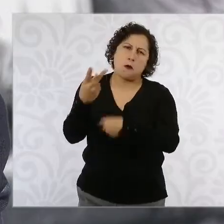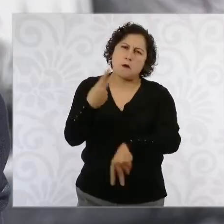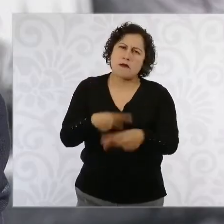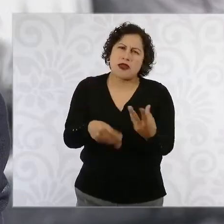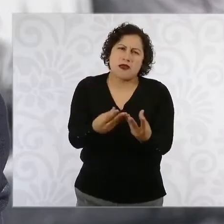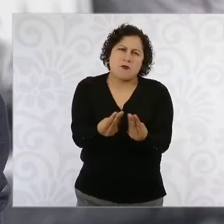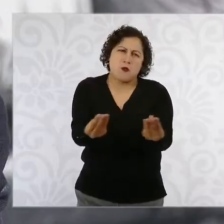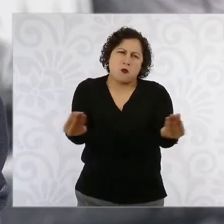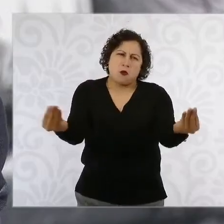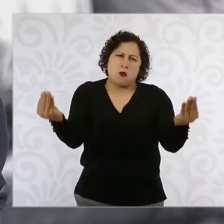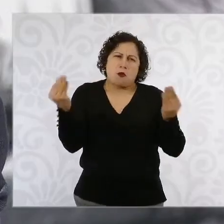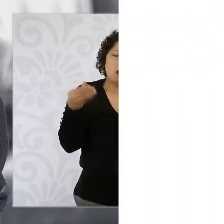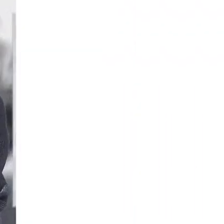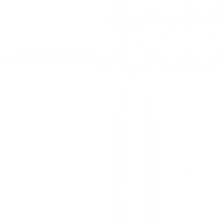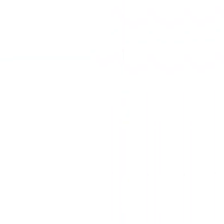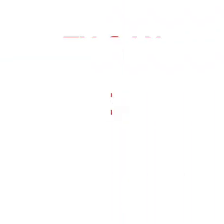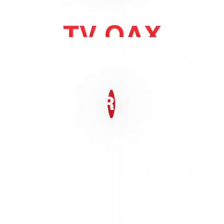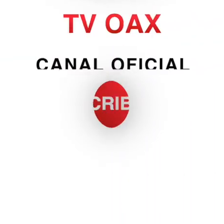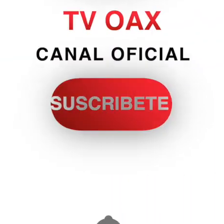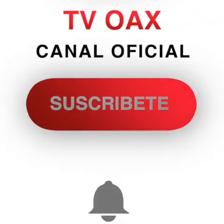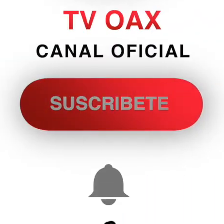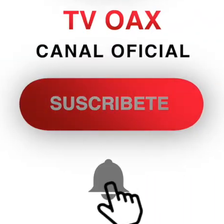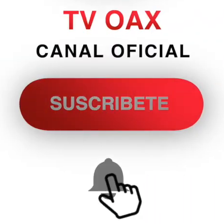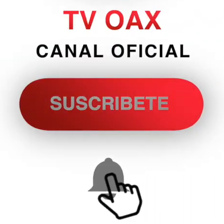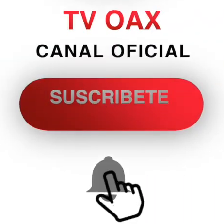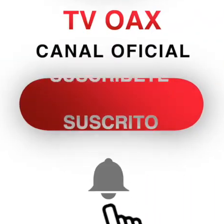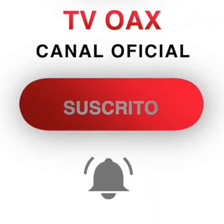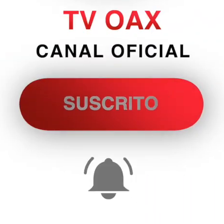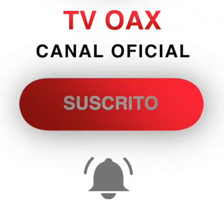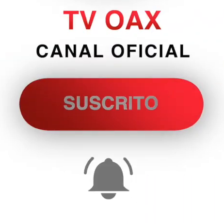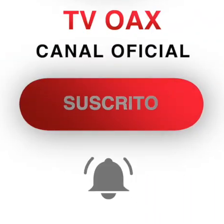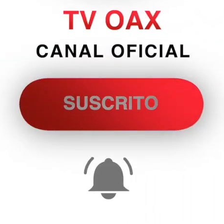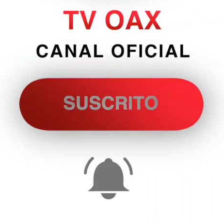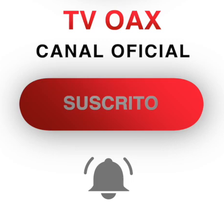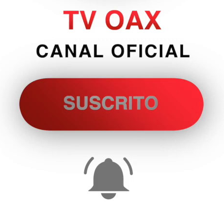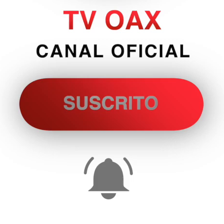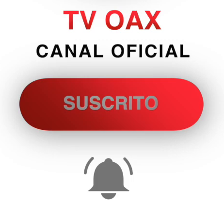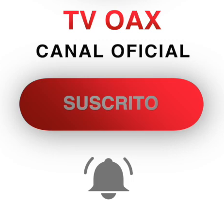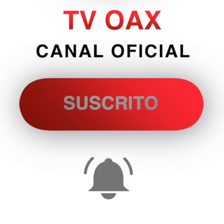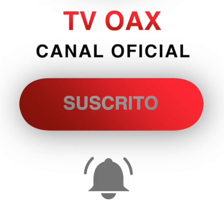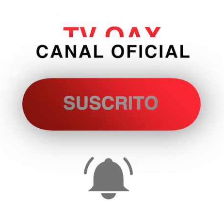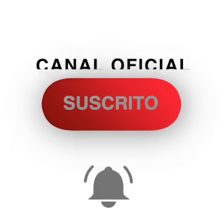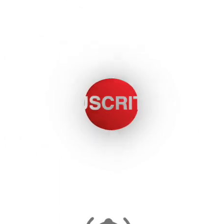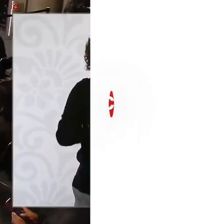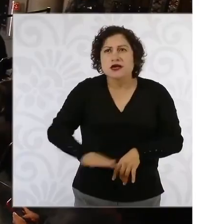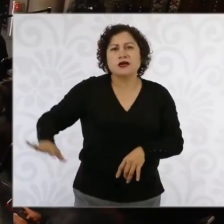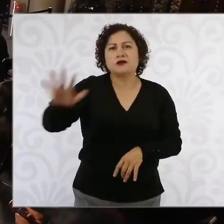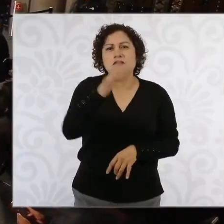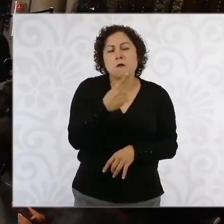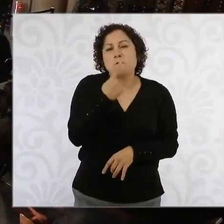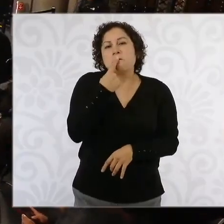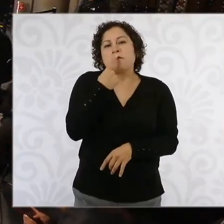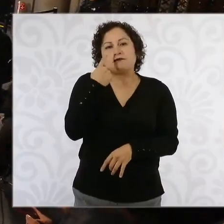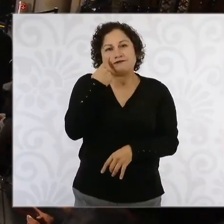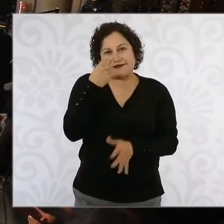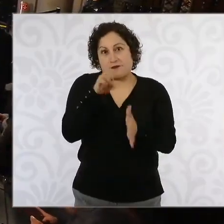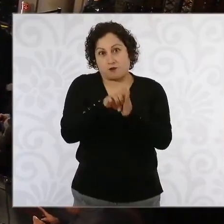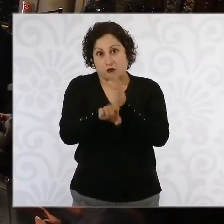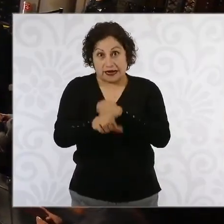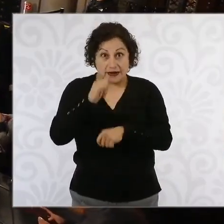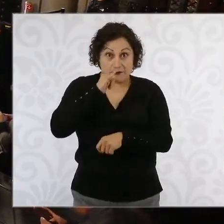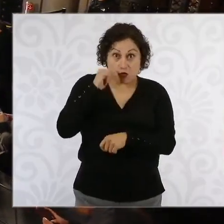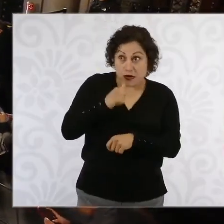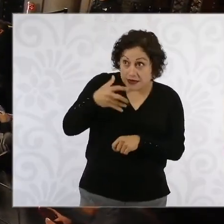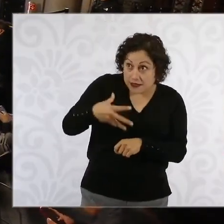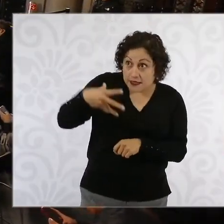que consume la humanidad entera Qué sería por ejemplo de la cocina italiana sin el jitomate